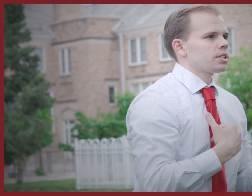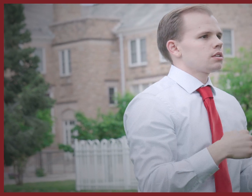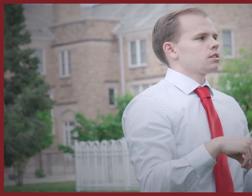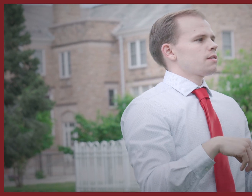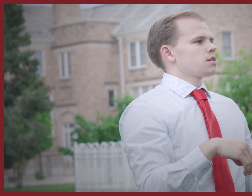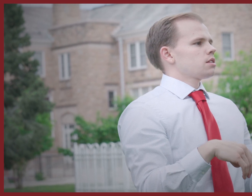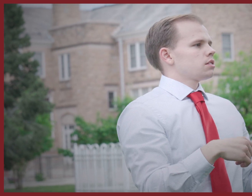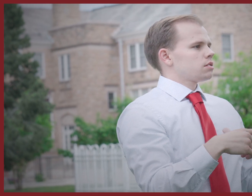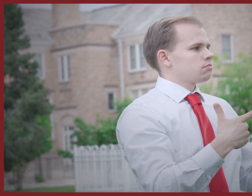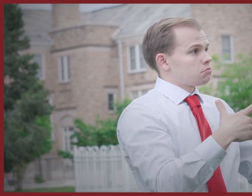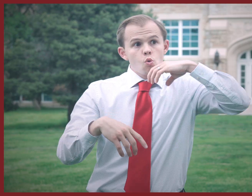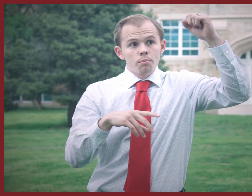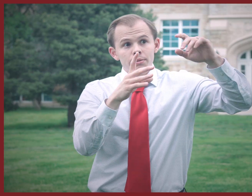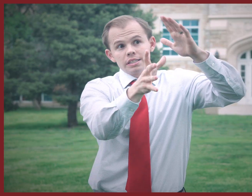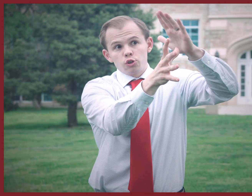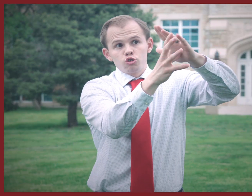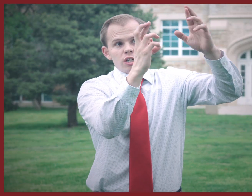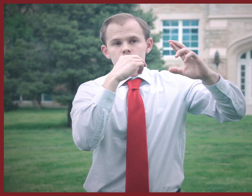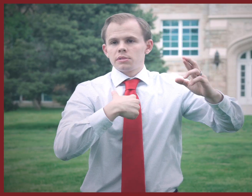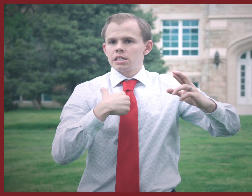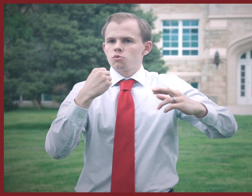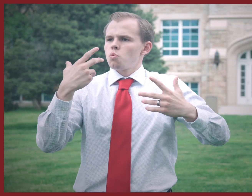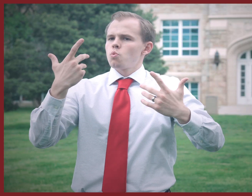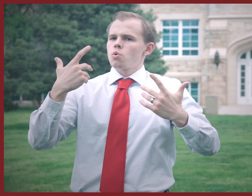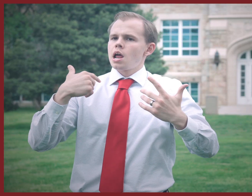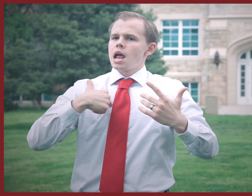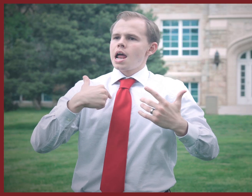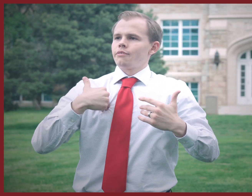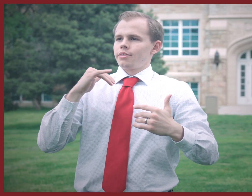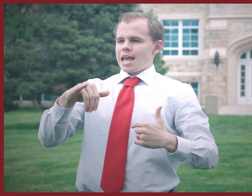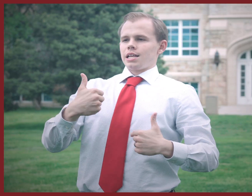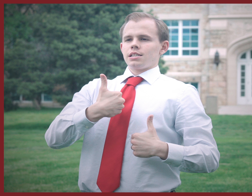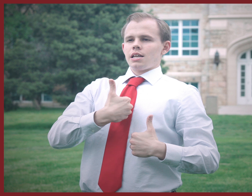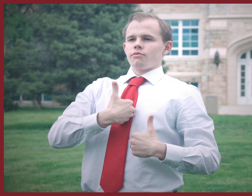Mis compañeros me respetaron. Los del último año me respetaron.